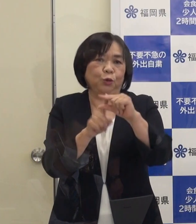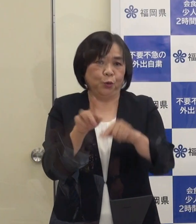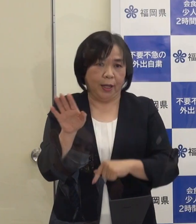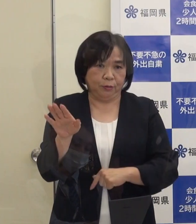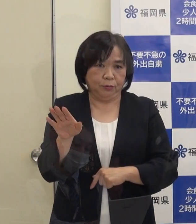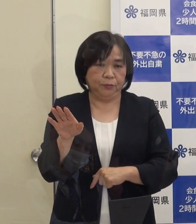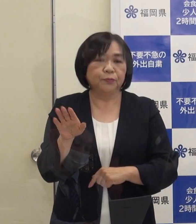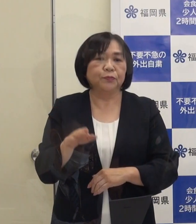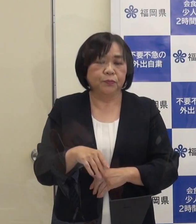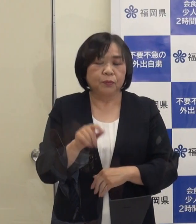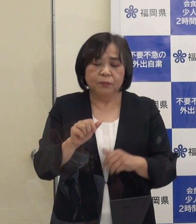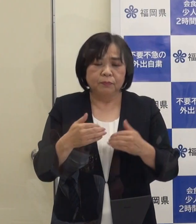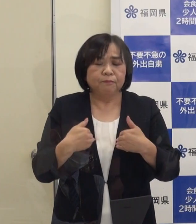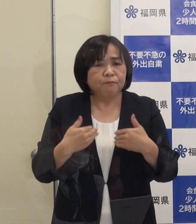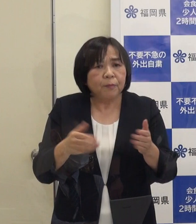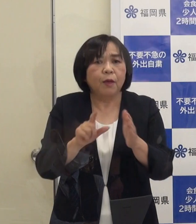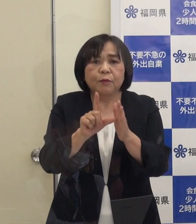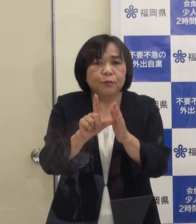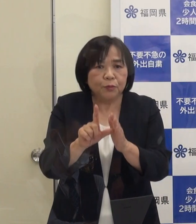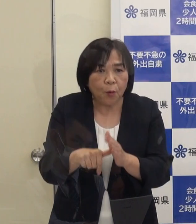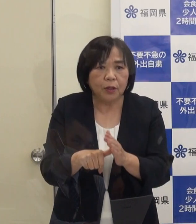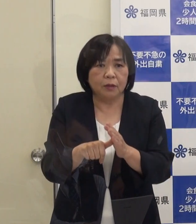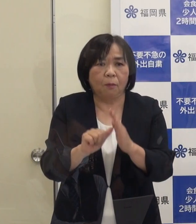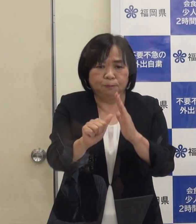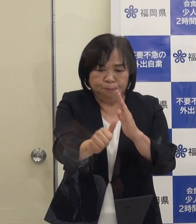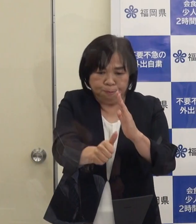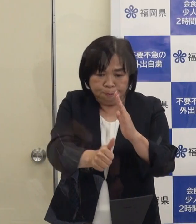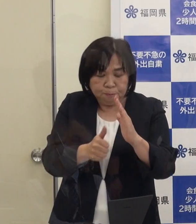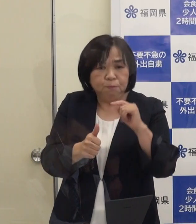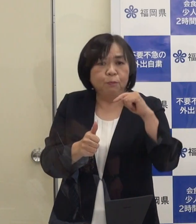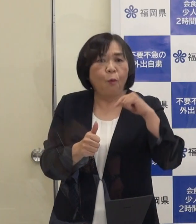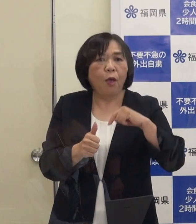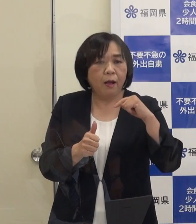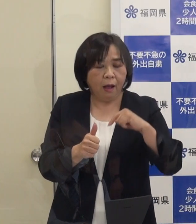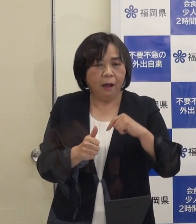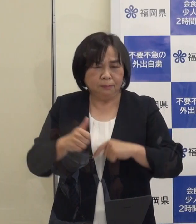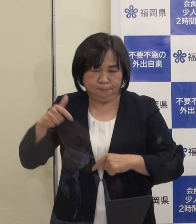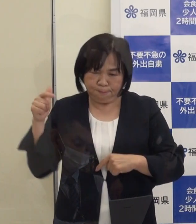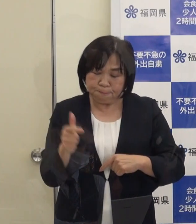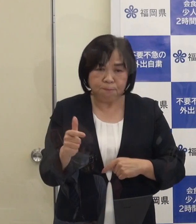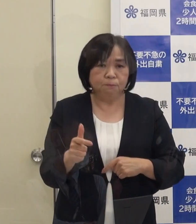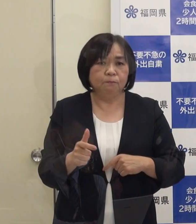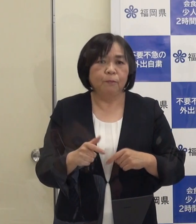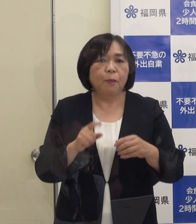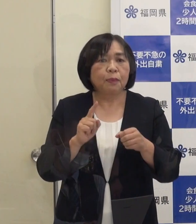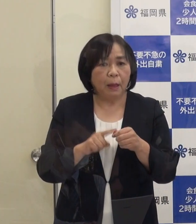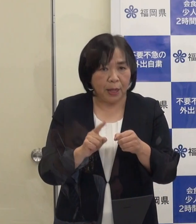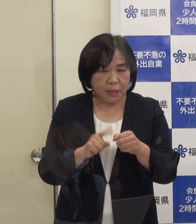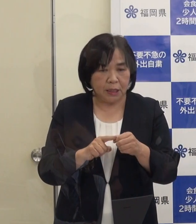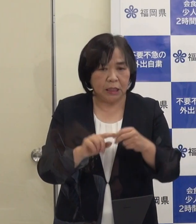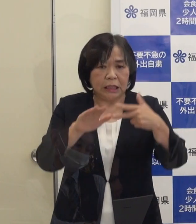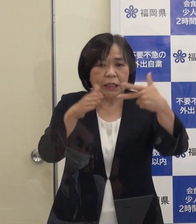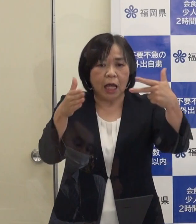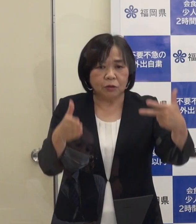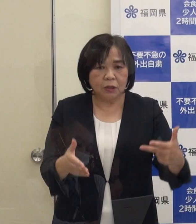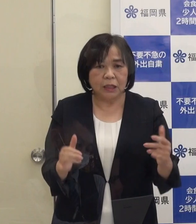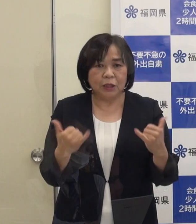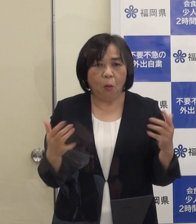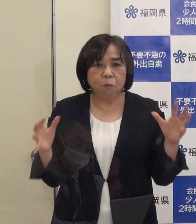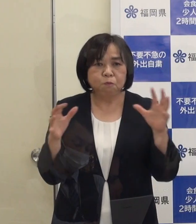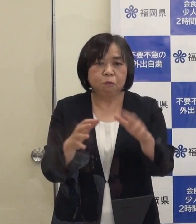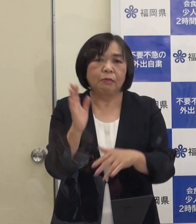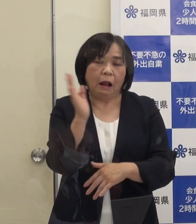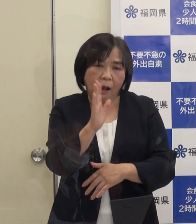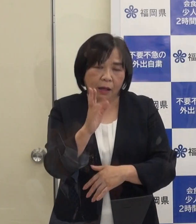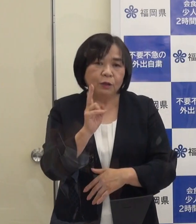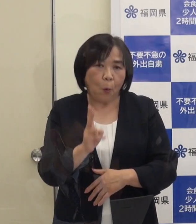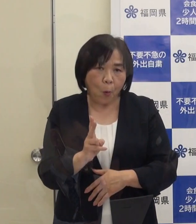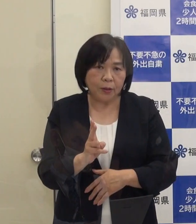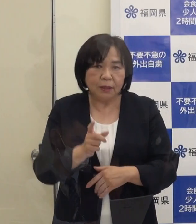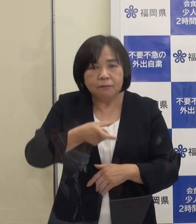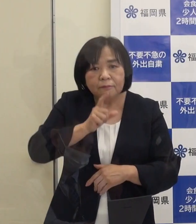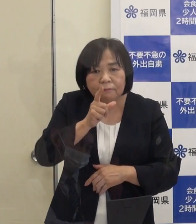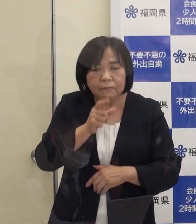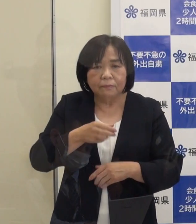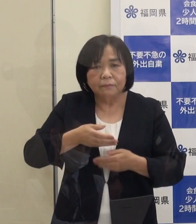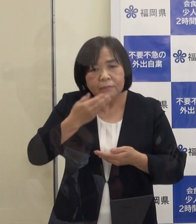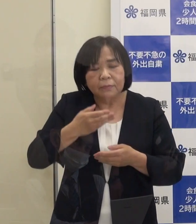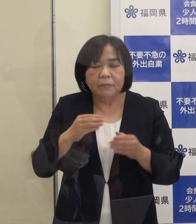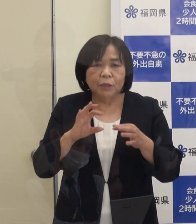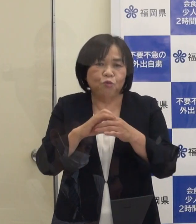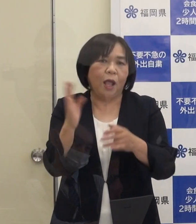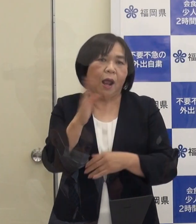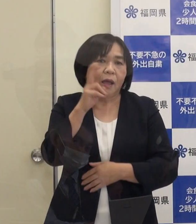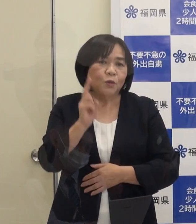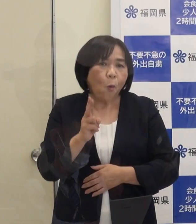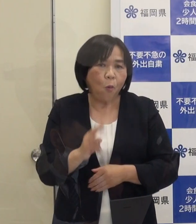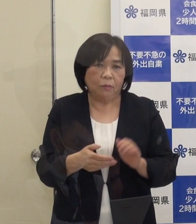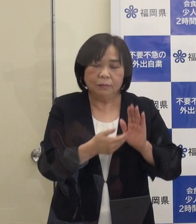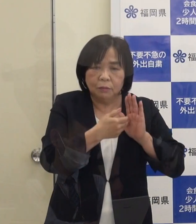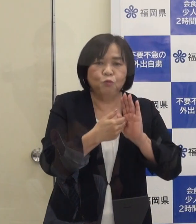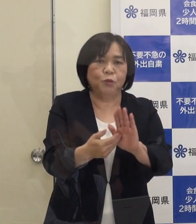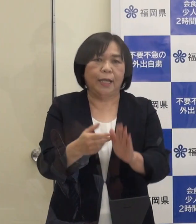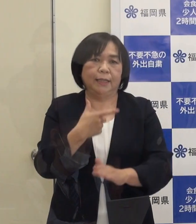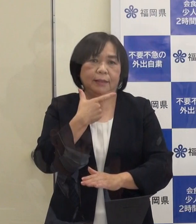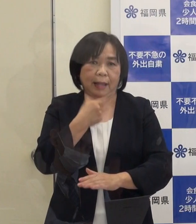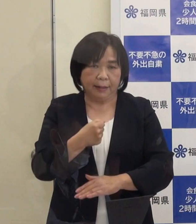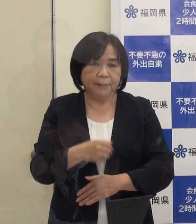この不要不急の外出自粛が徹底されるように